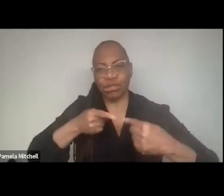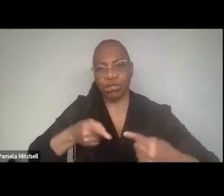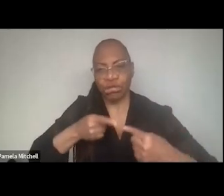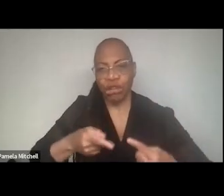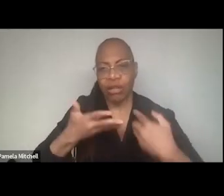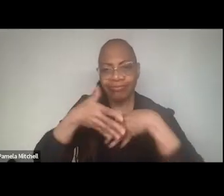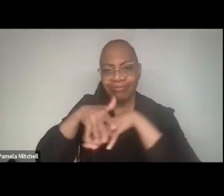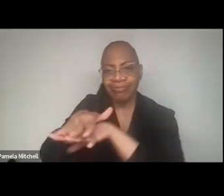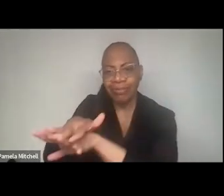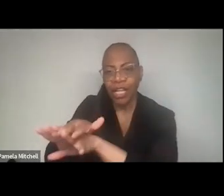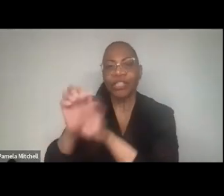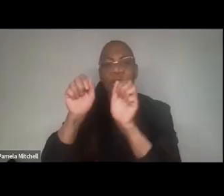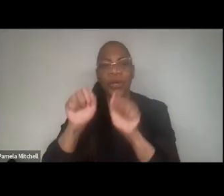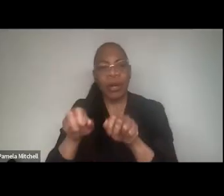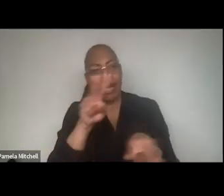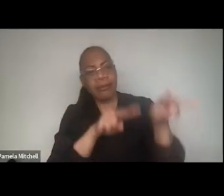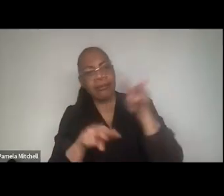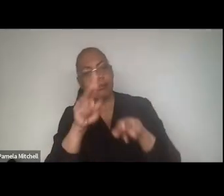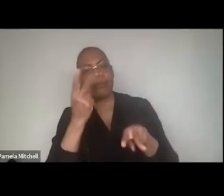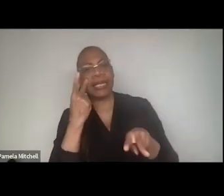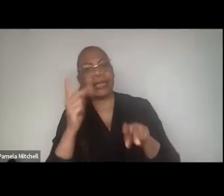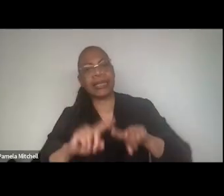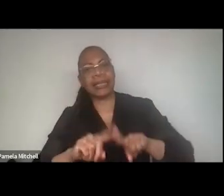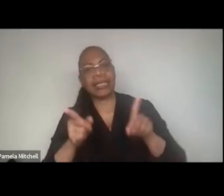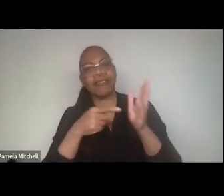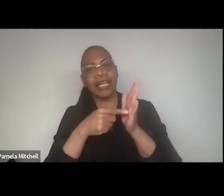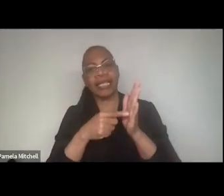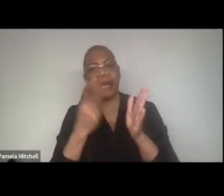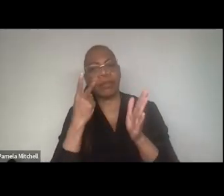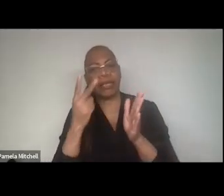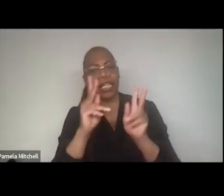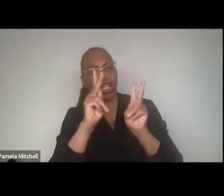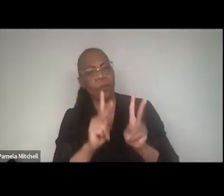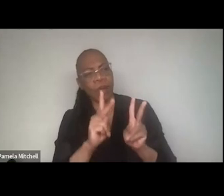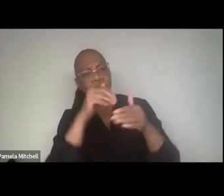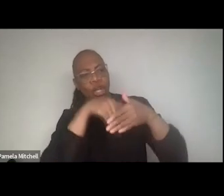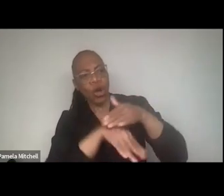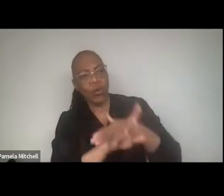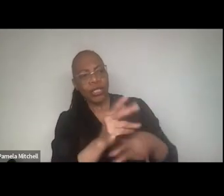y enfocarse en diferentes ejemplos y escenarios donde una persona pasa del lugar donde se siente segura a otro lugar.